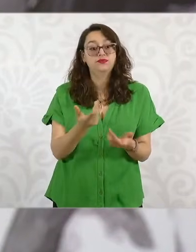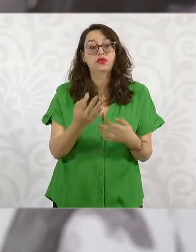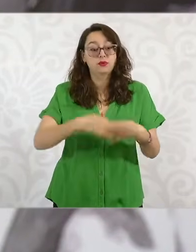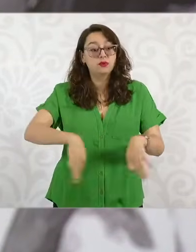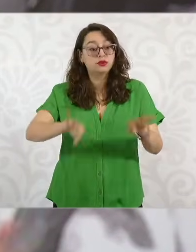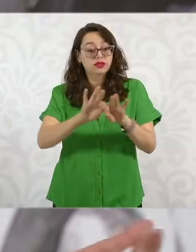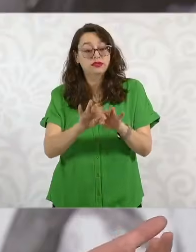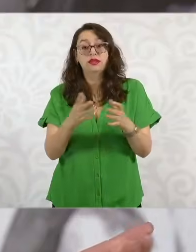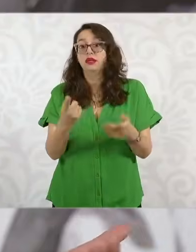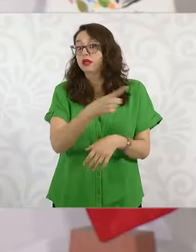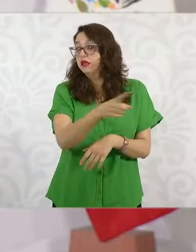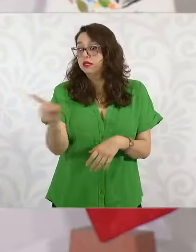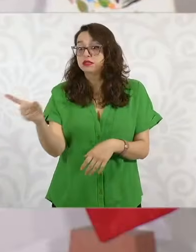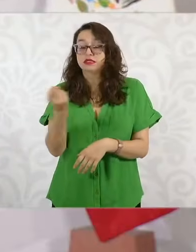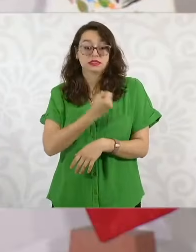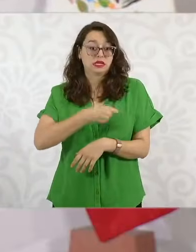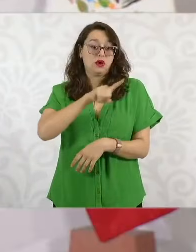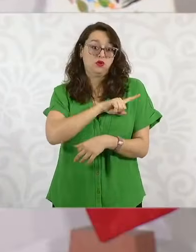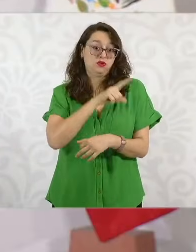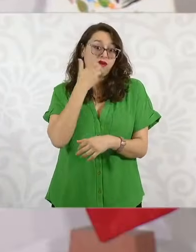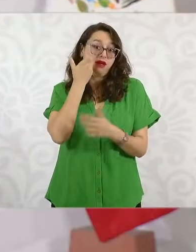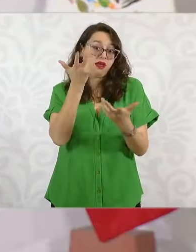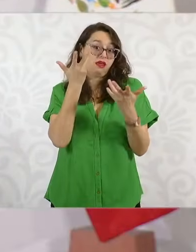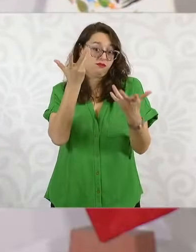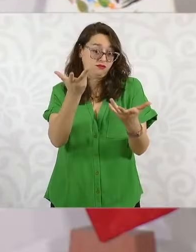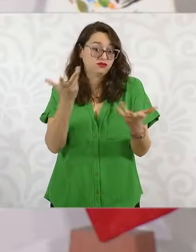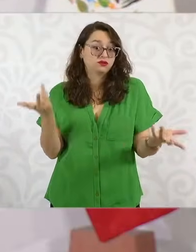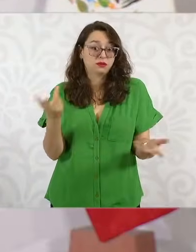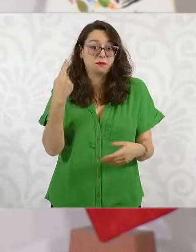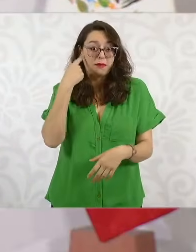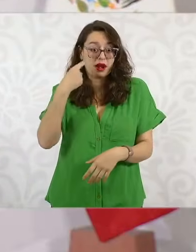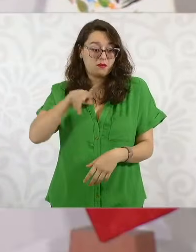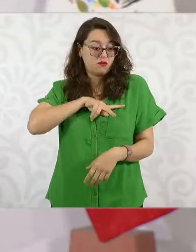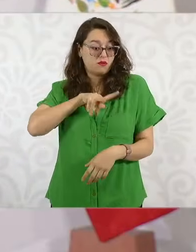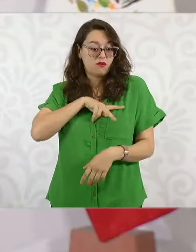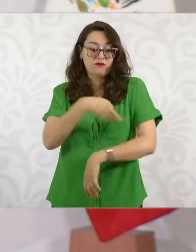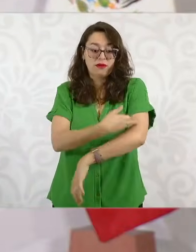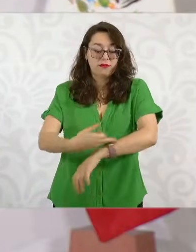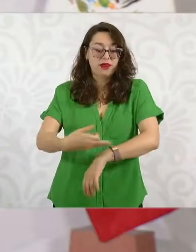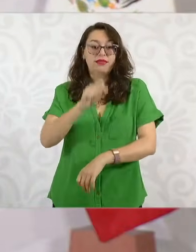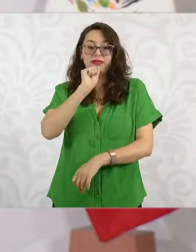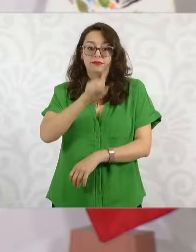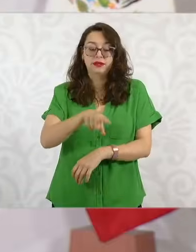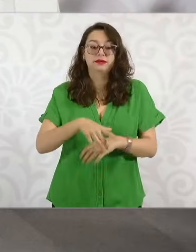que todos los que estamos aquí buscamos preservar para nosotros y nuestras familias. Este no es solo